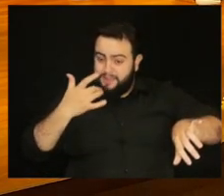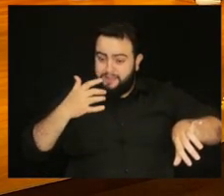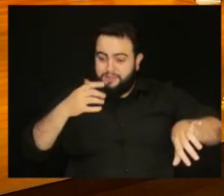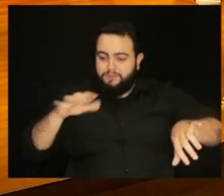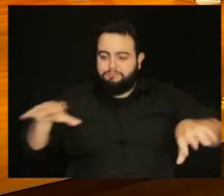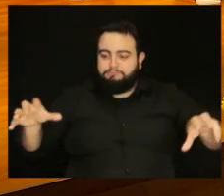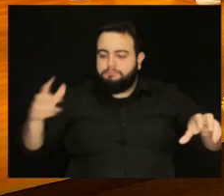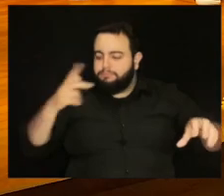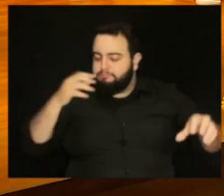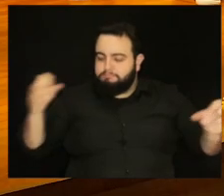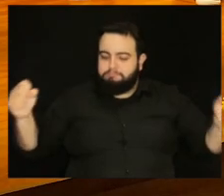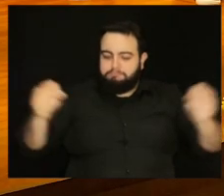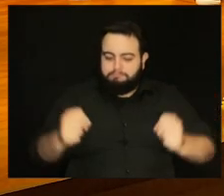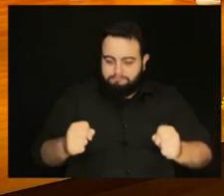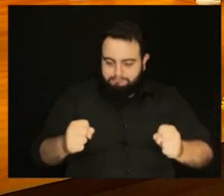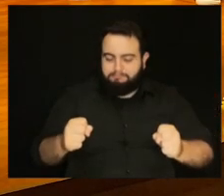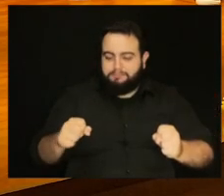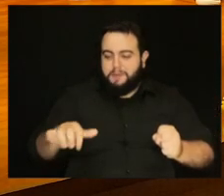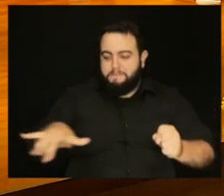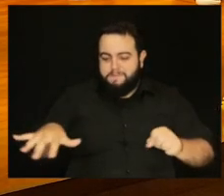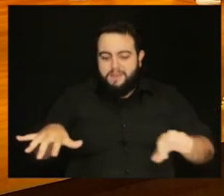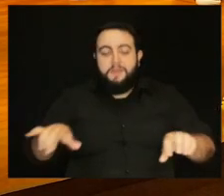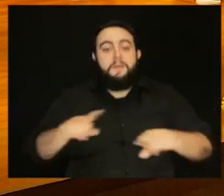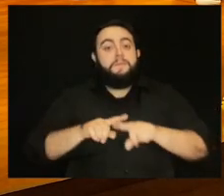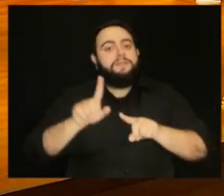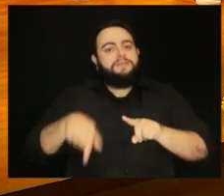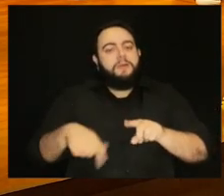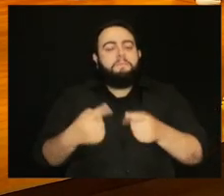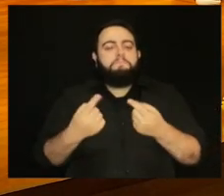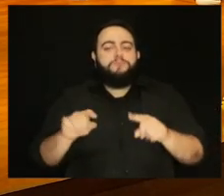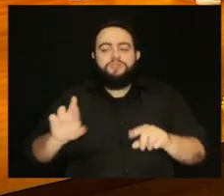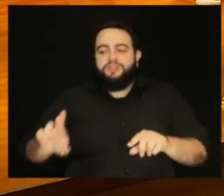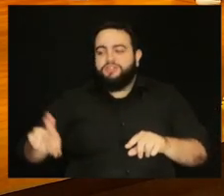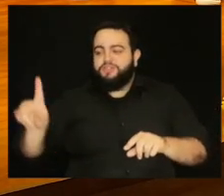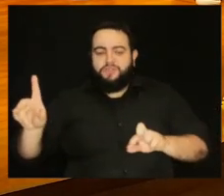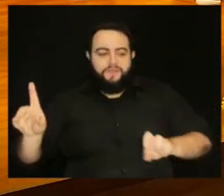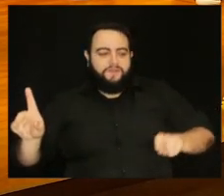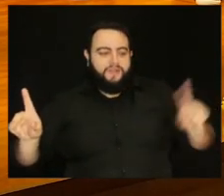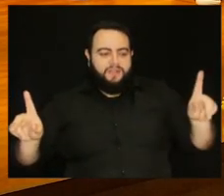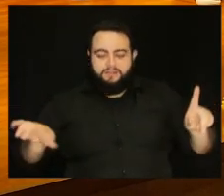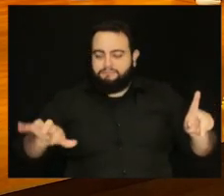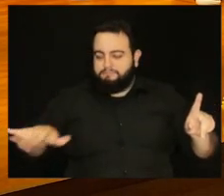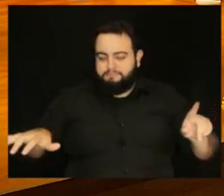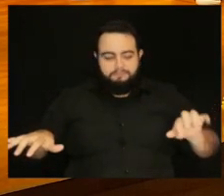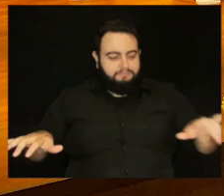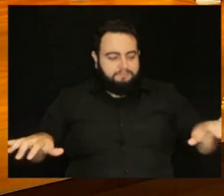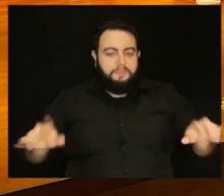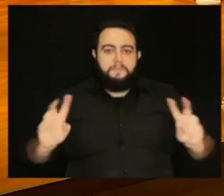duas músicas diferentes. Num piano ele tocava uma no outro piano ele tocava outra e quem viu